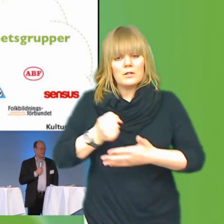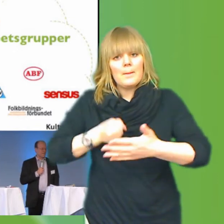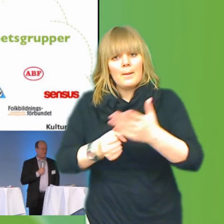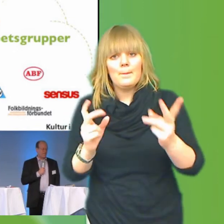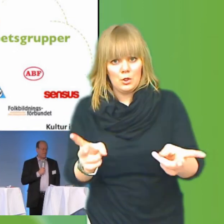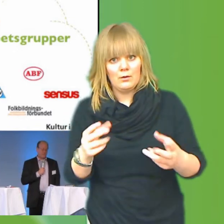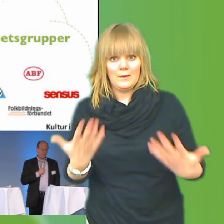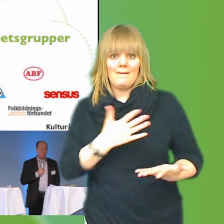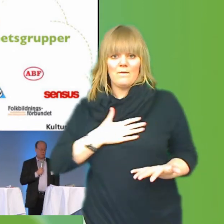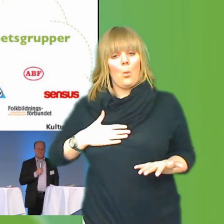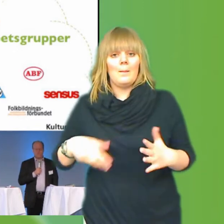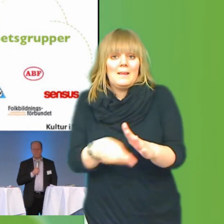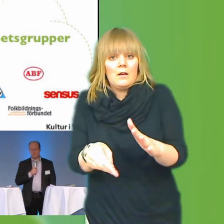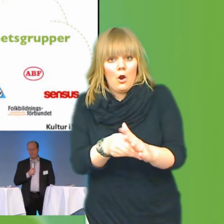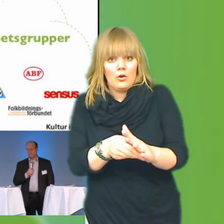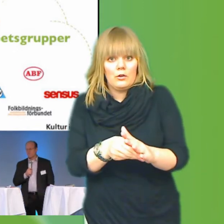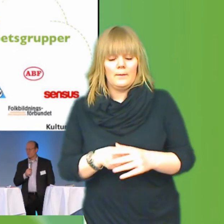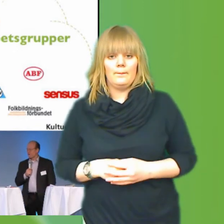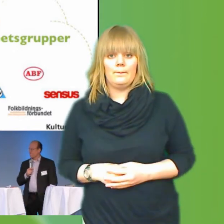Det är också öppet för privatpersoner, sk eldsjälar.